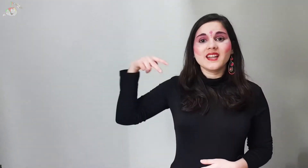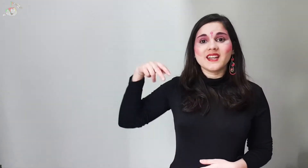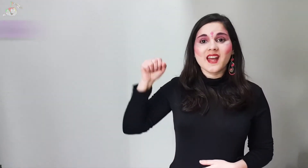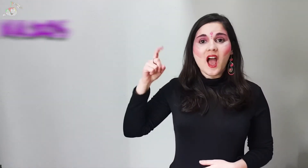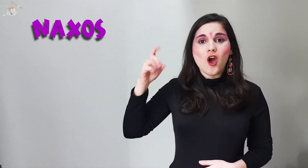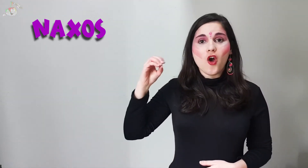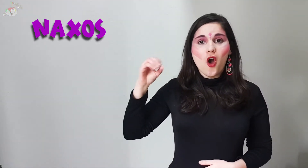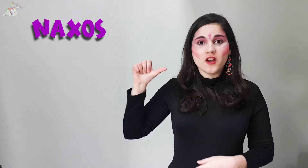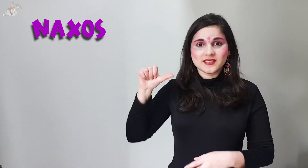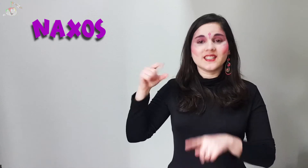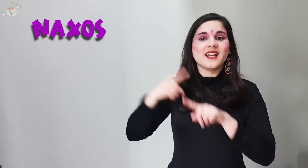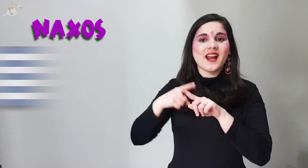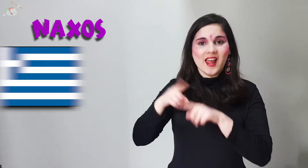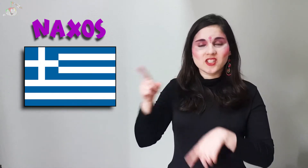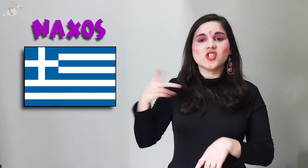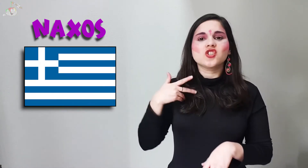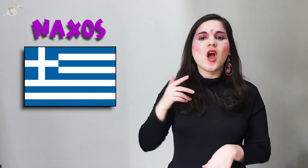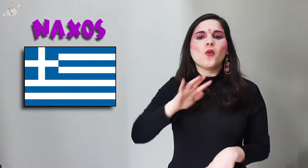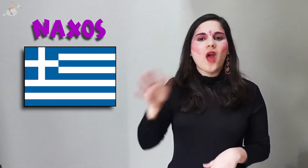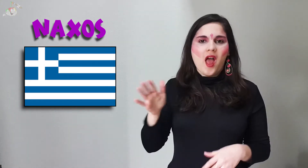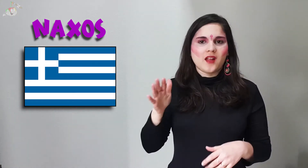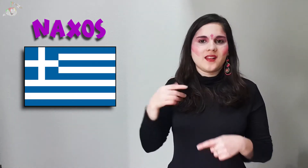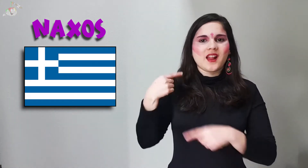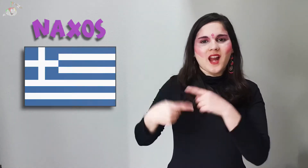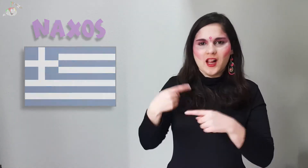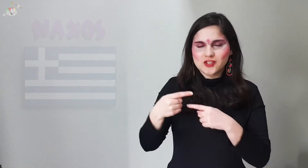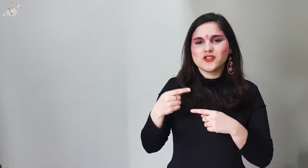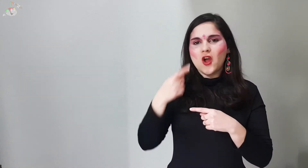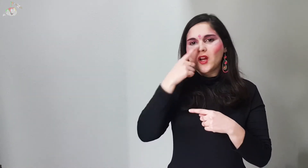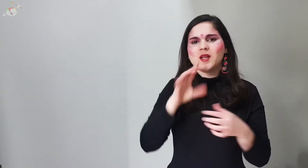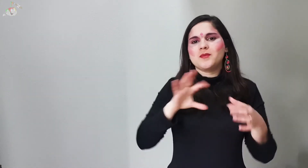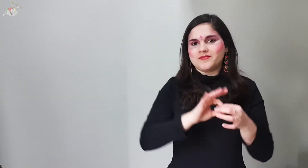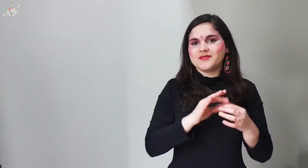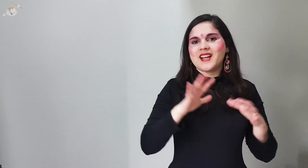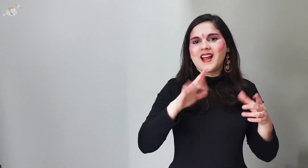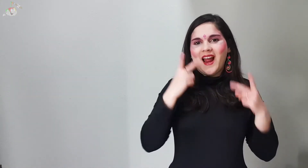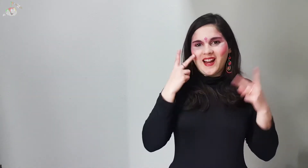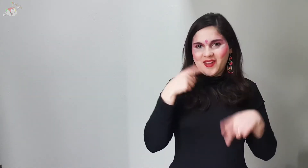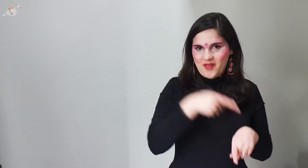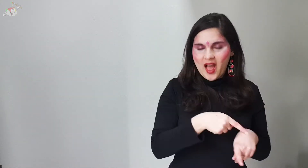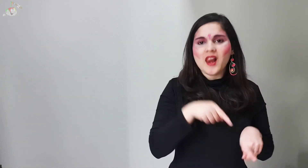A Naxos, in Grecia, c'è un'altra tradizione correlata al Carnevale.